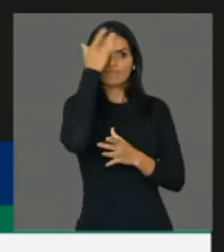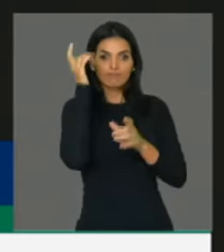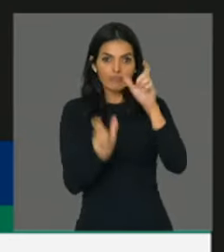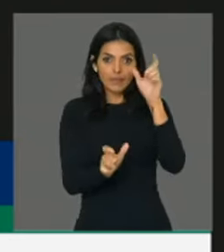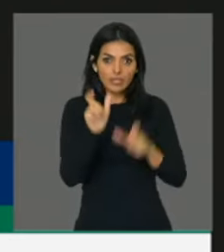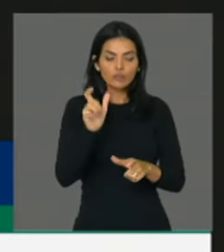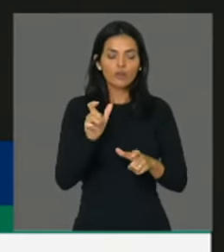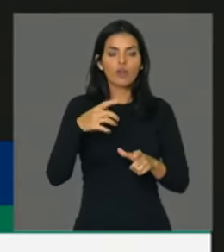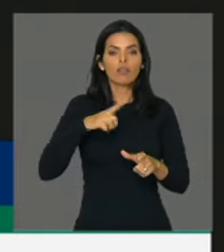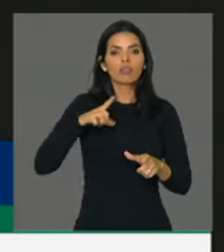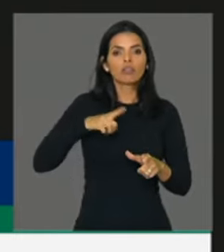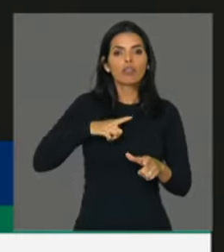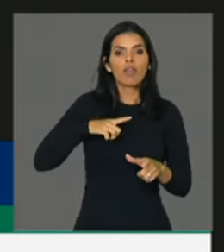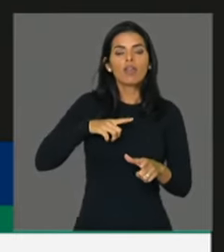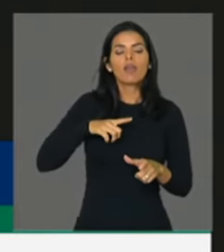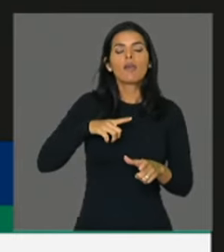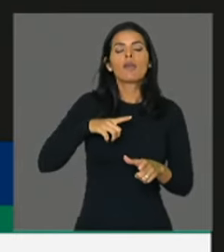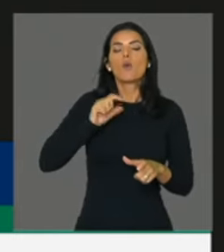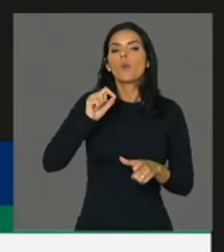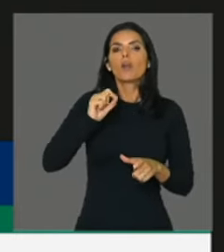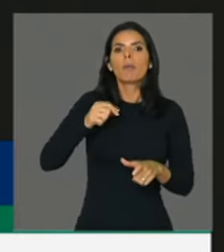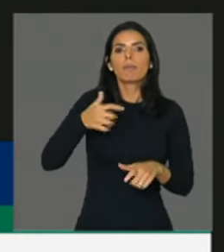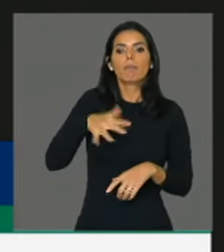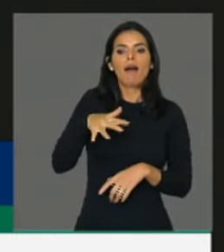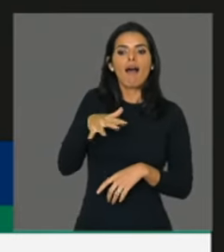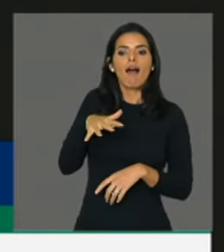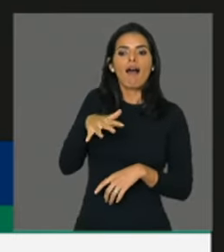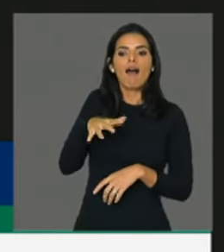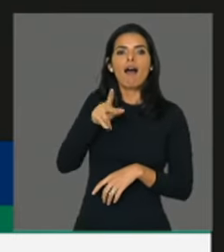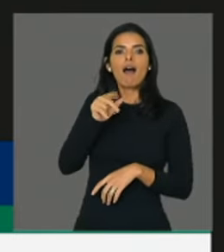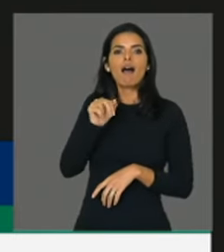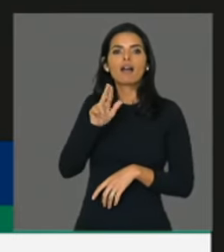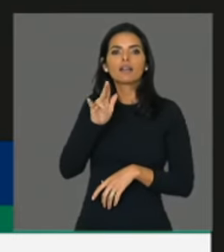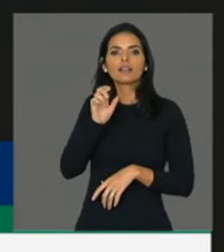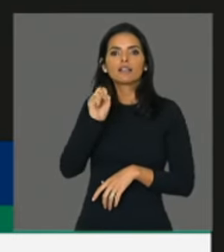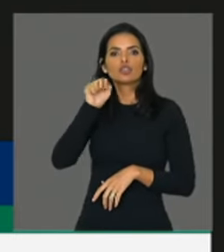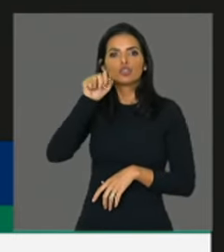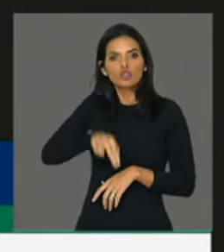CONSIDERADAS BÁSICAS PARA O SER HUMANO, COMO ANDAR, COMER, TOMAR BANHO, PENTEAR O CABELO,